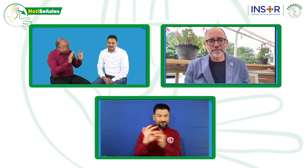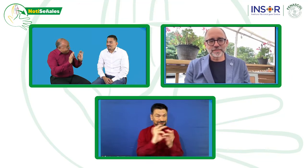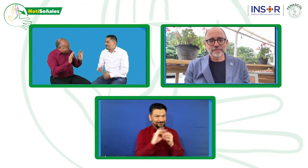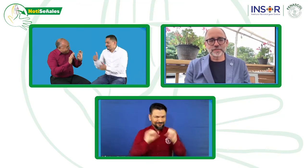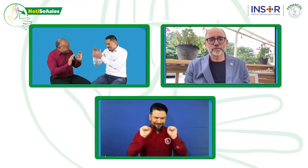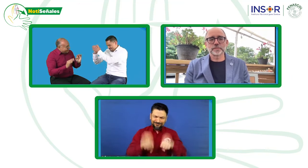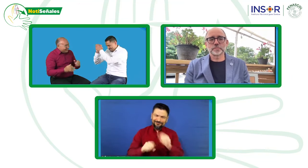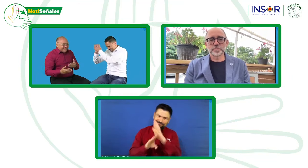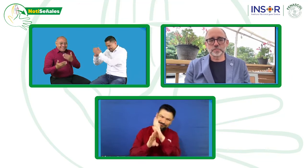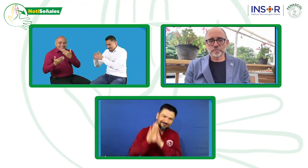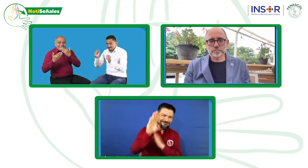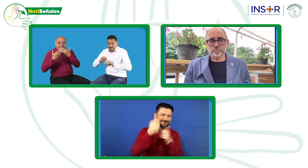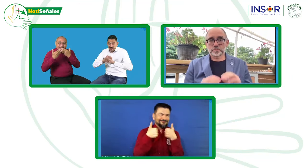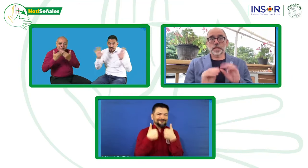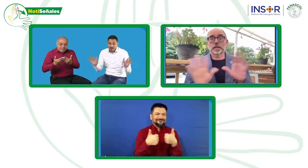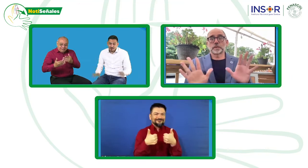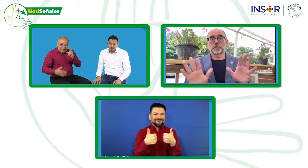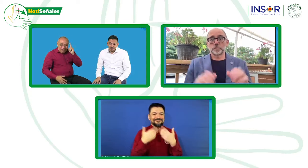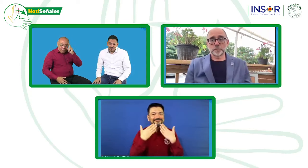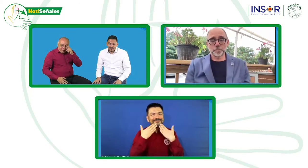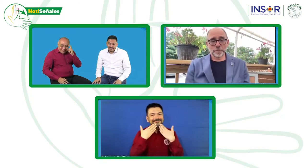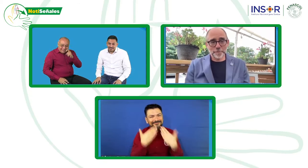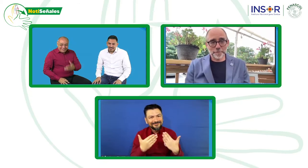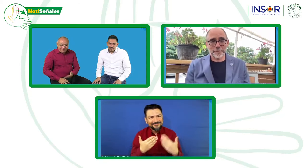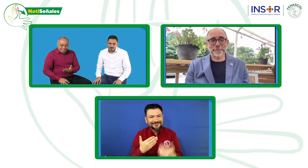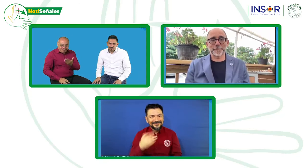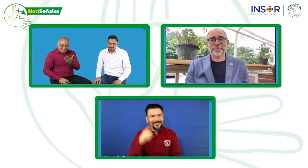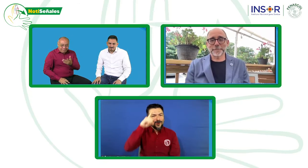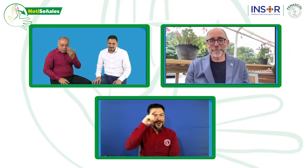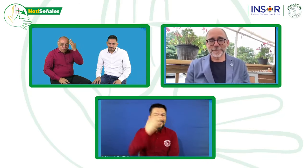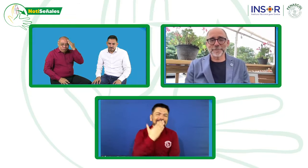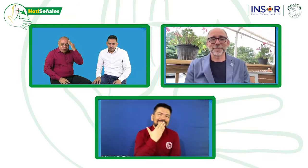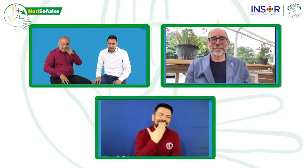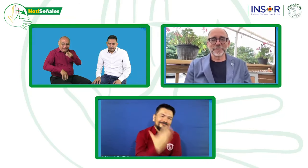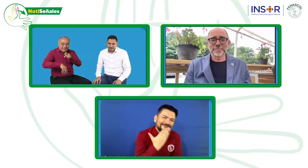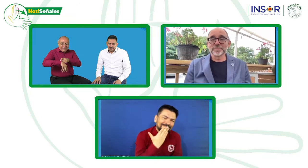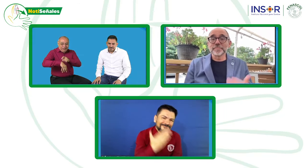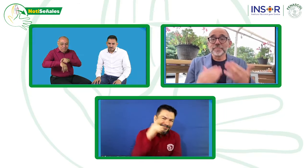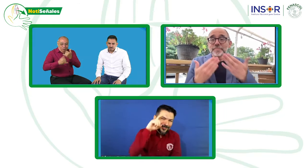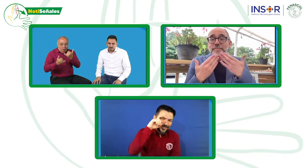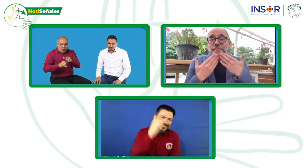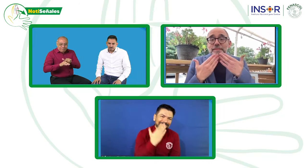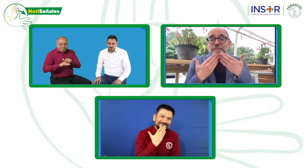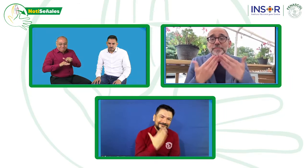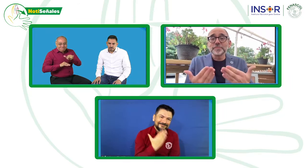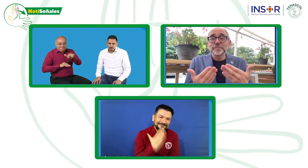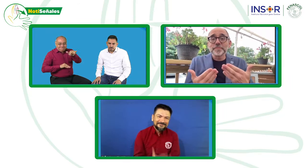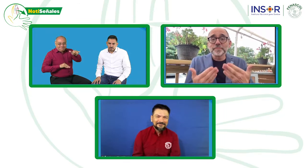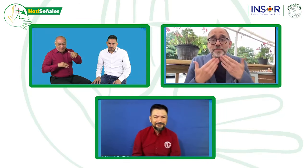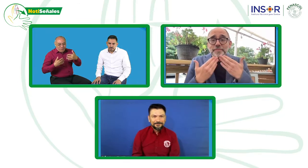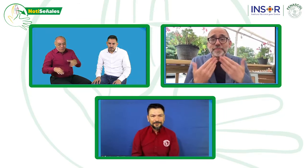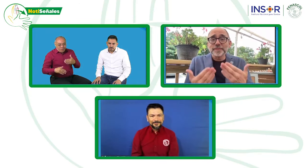de estos tres estamentos seguir trabajando por el desarrollo de la comunidad colombiana, muchas